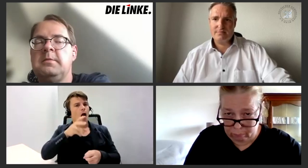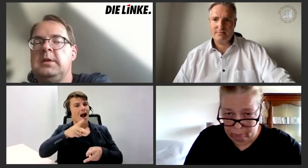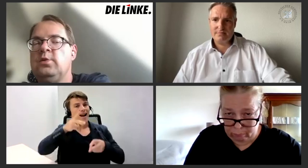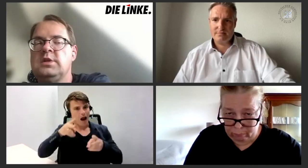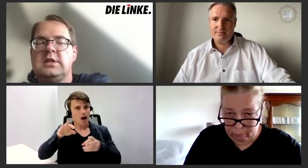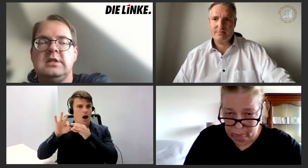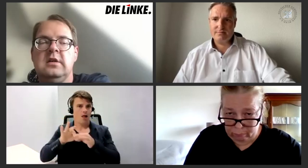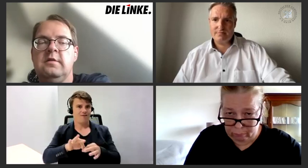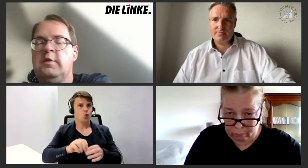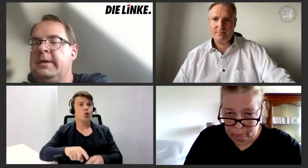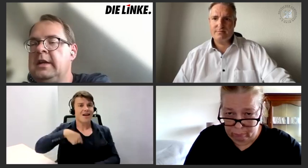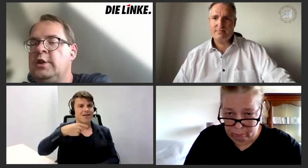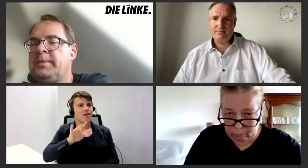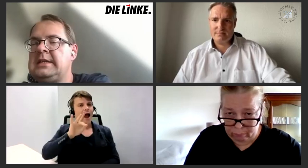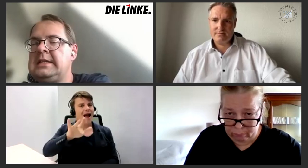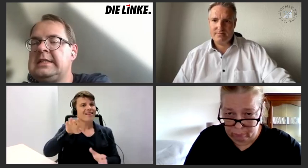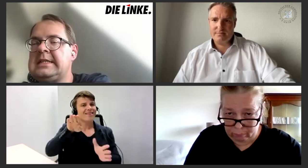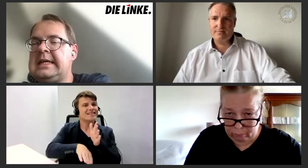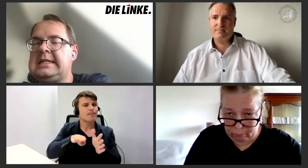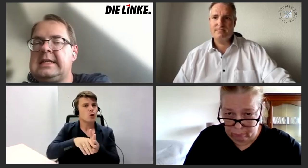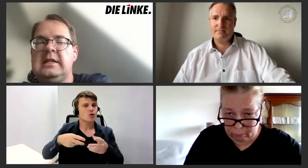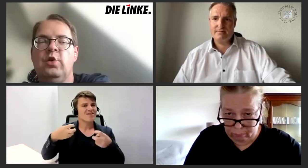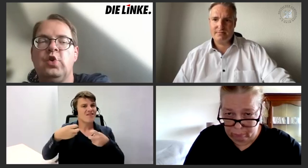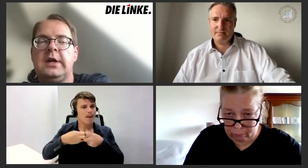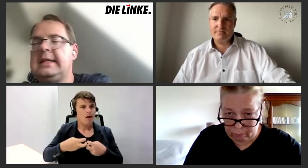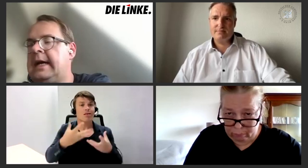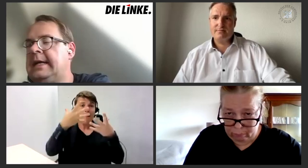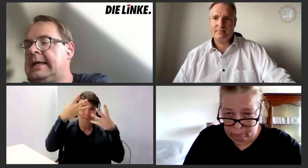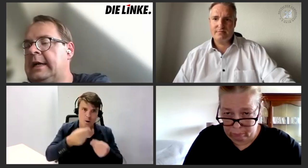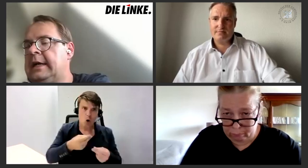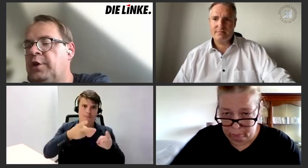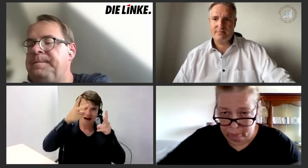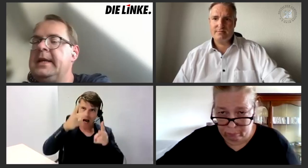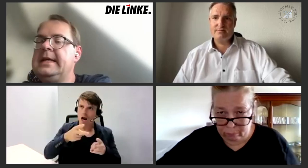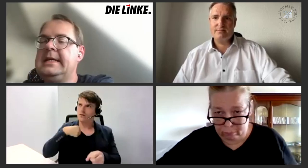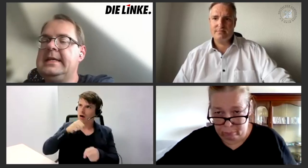insbesondere Anti-Diskriminierungs-Verbände entsprechend dieses Recht dann auch konkret